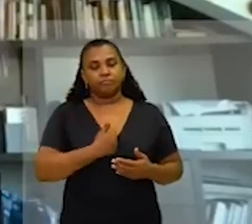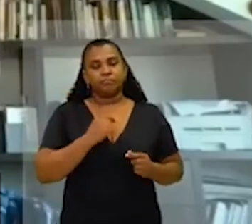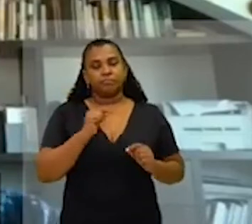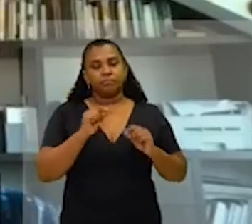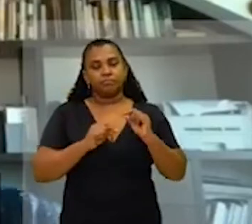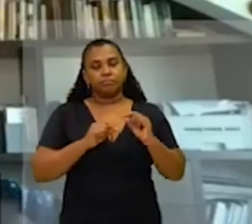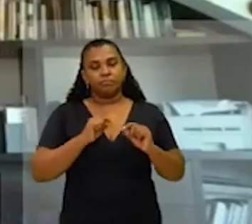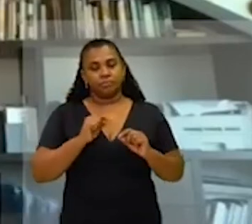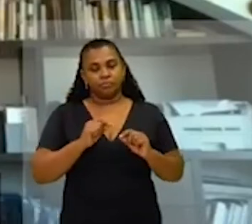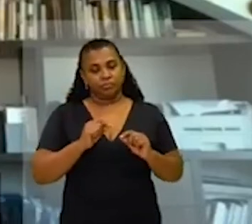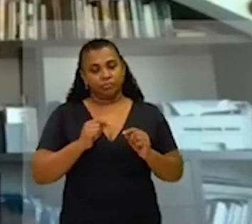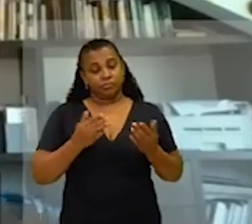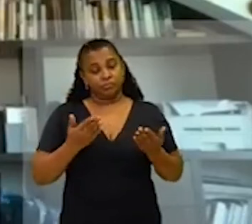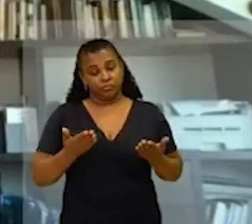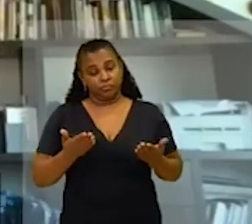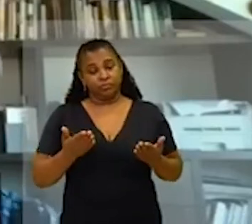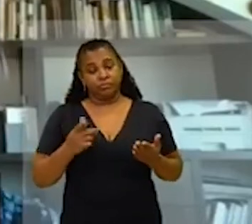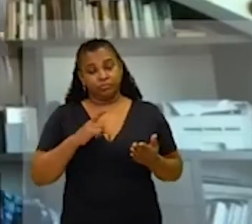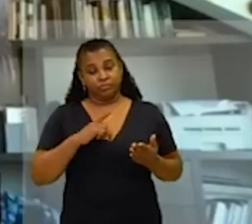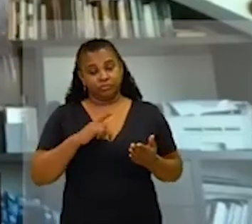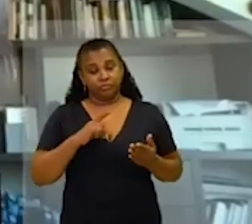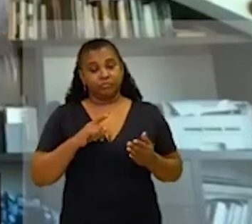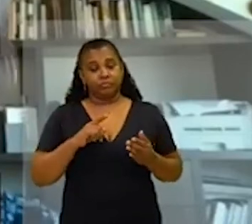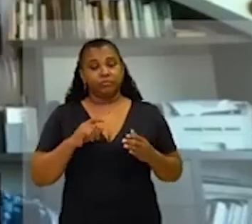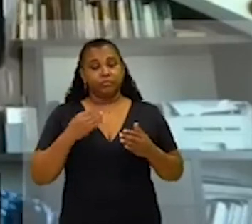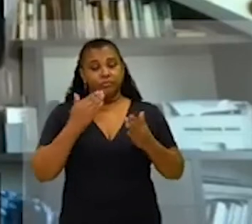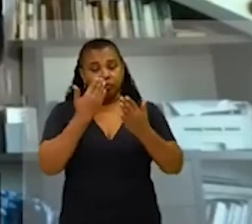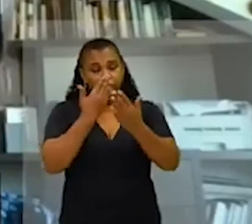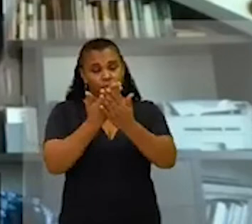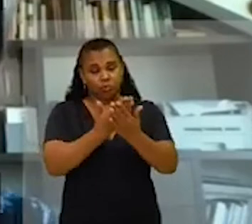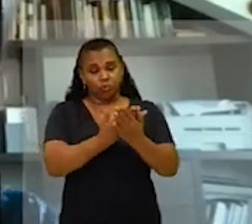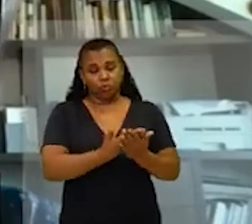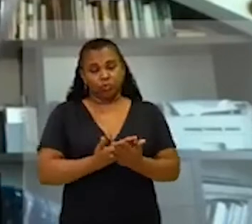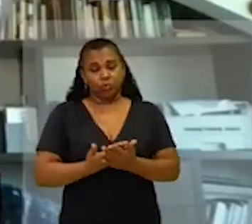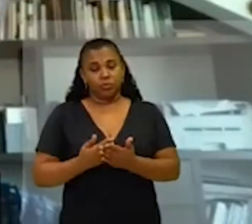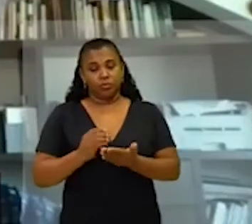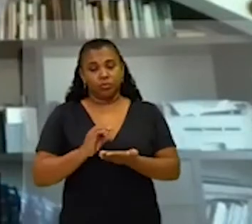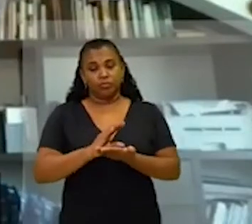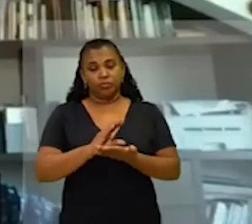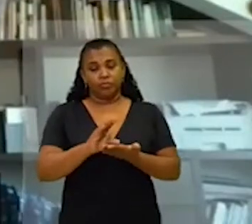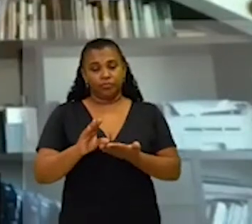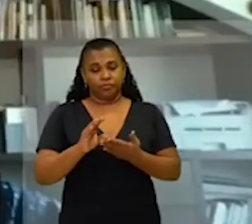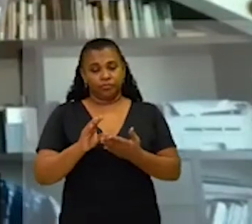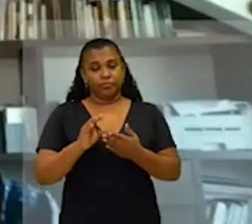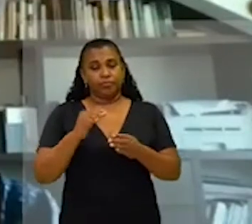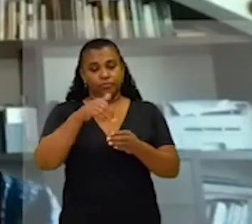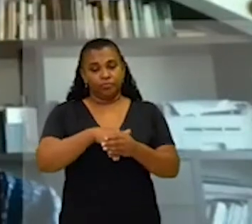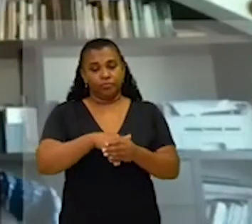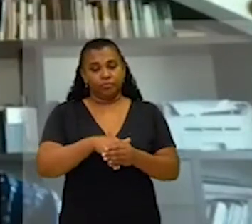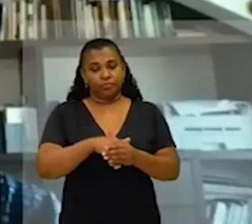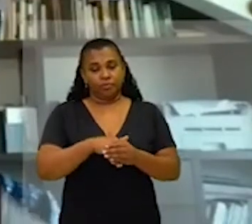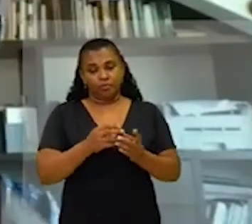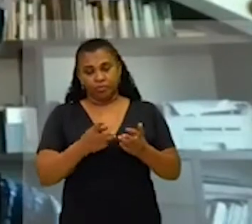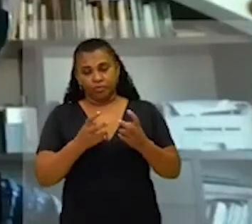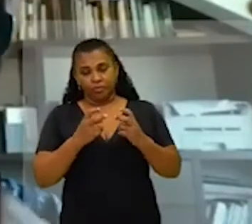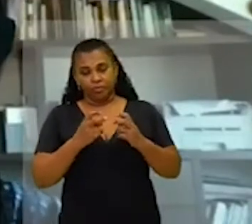desse clássico público financiamento partidário chamarem a atenção da caracterização do fenômeno